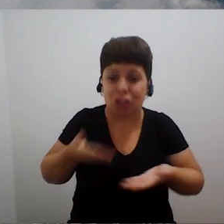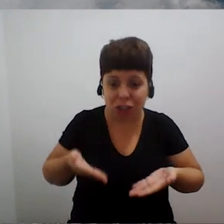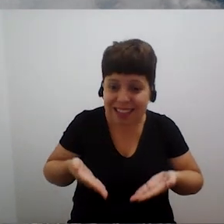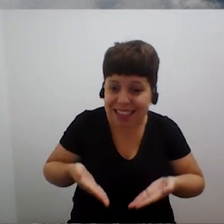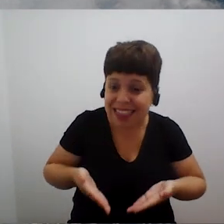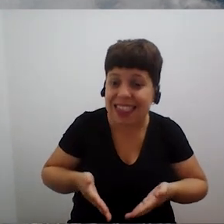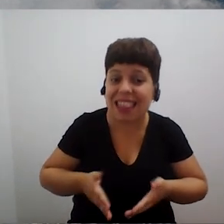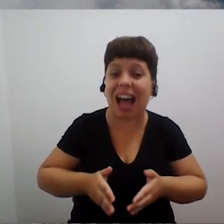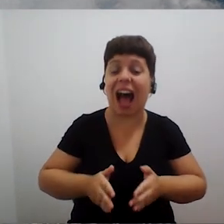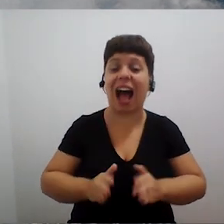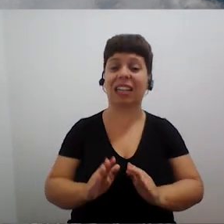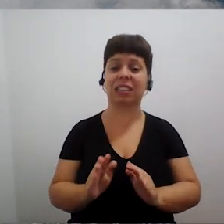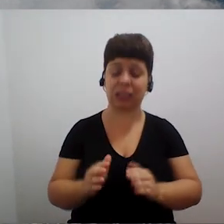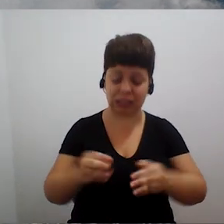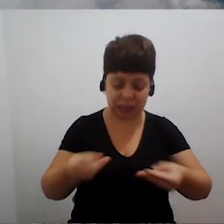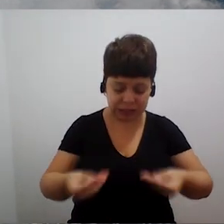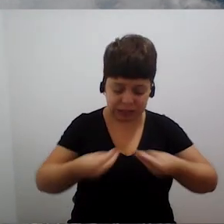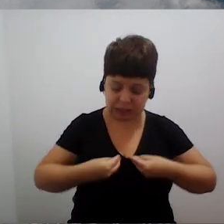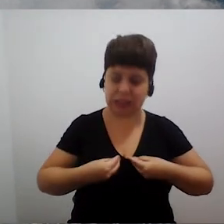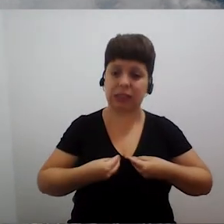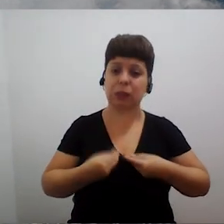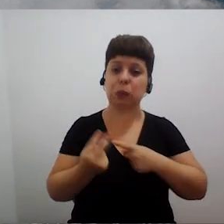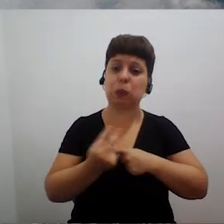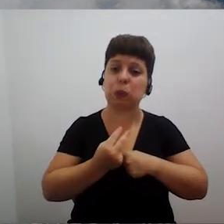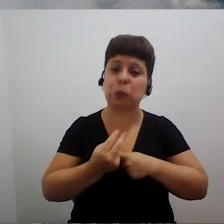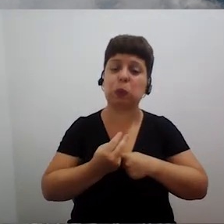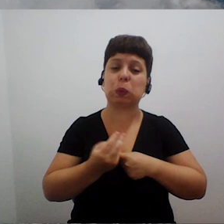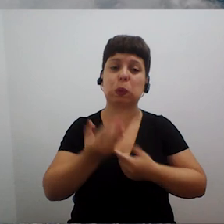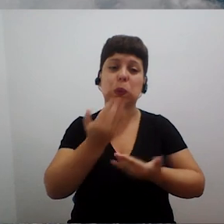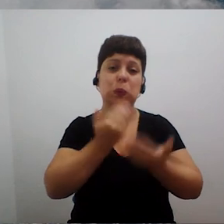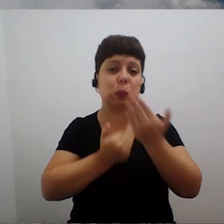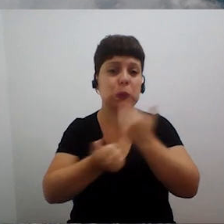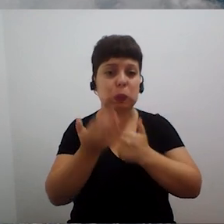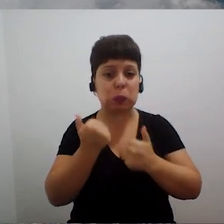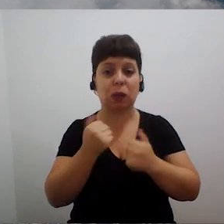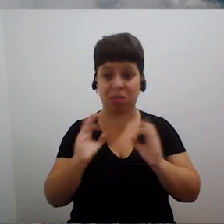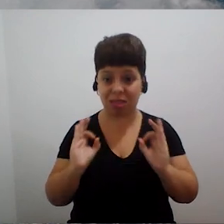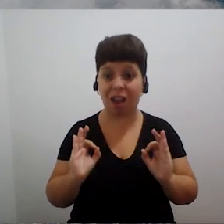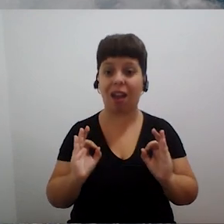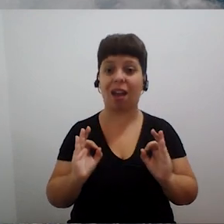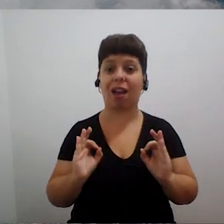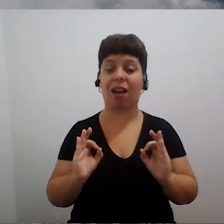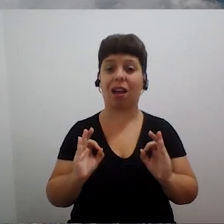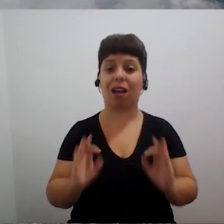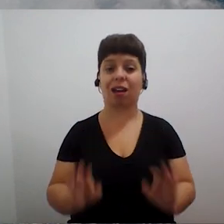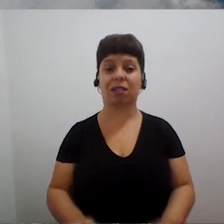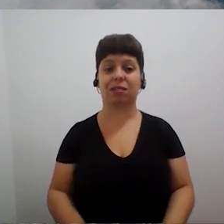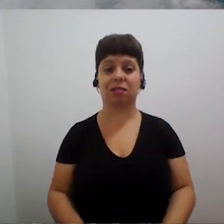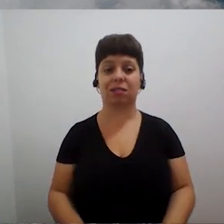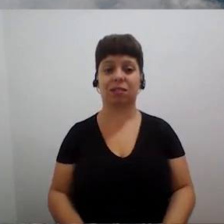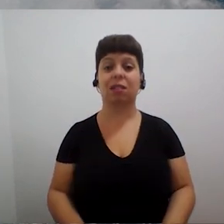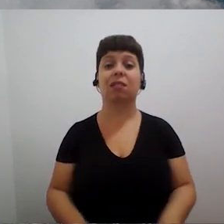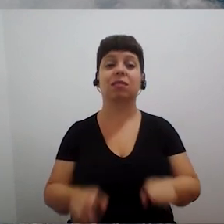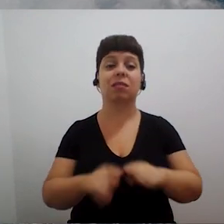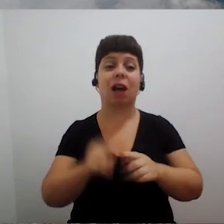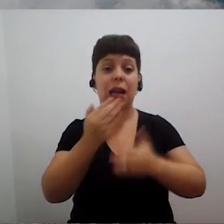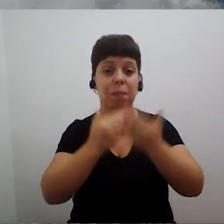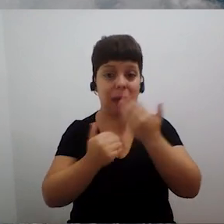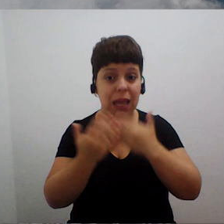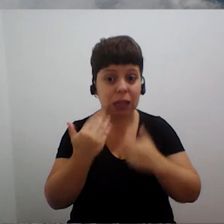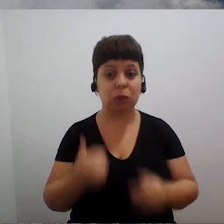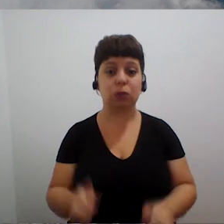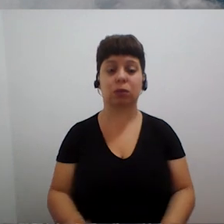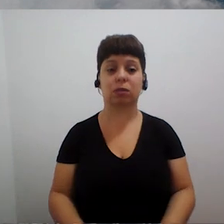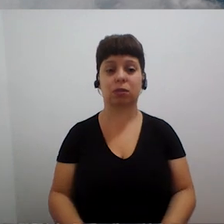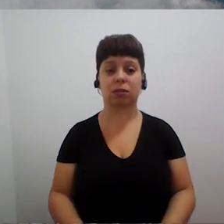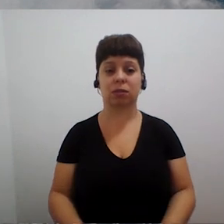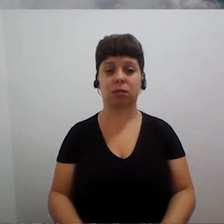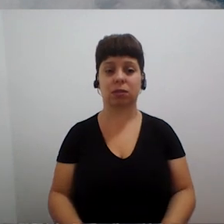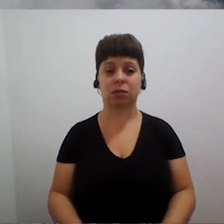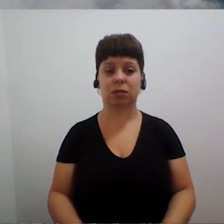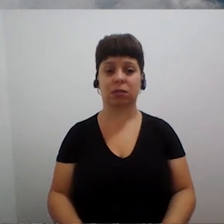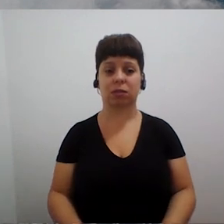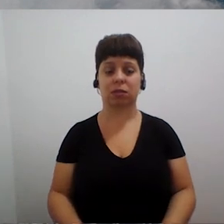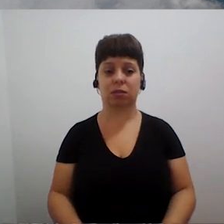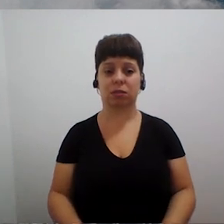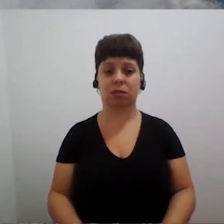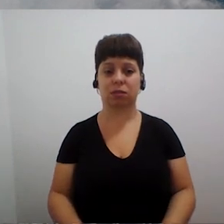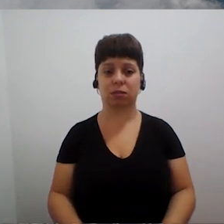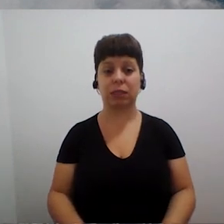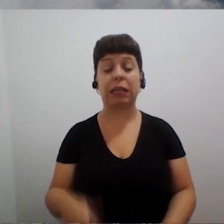nos cria, nos ajuda a nos alimentar, nos fornece também alimentos e a religião de um modo geral